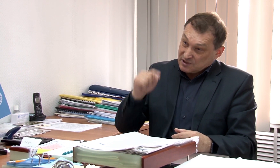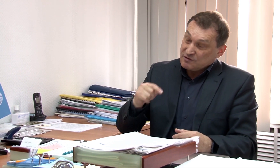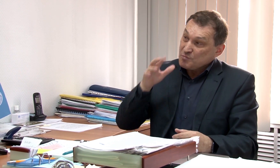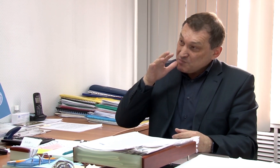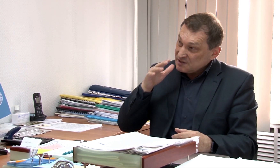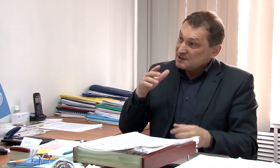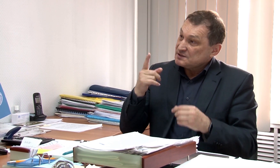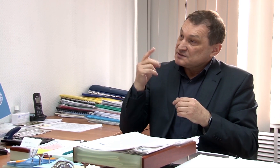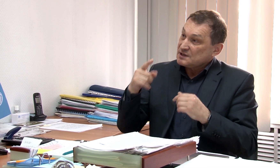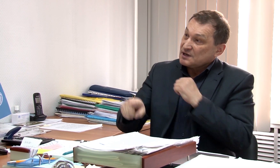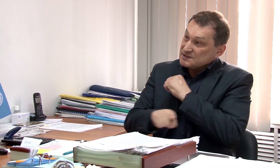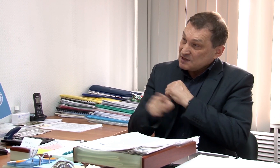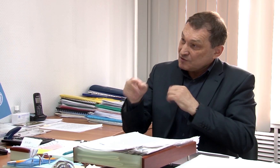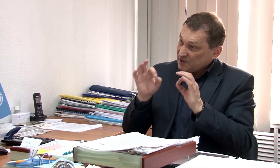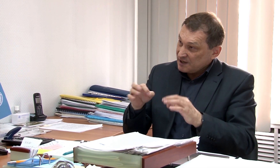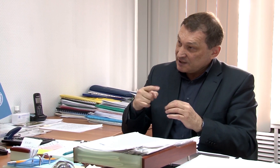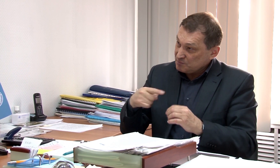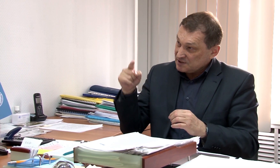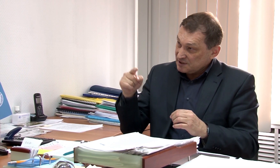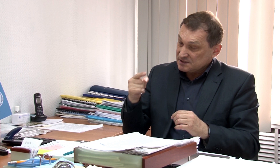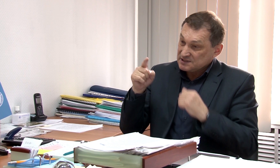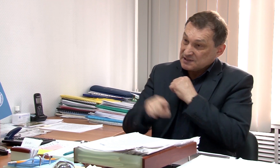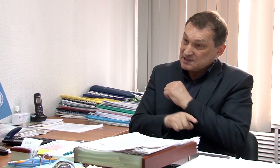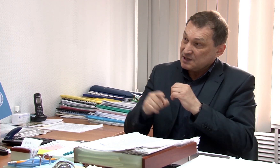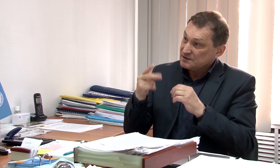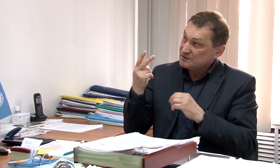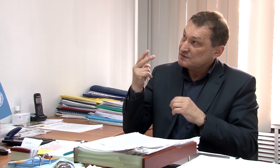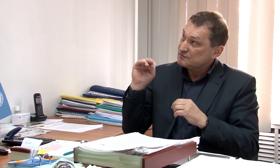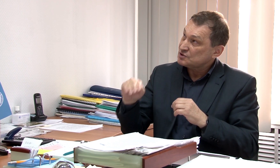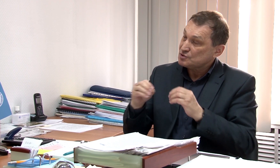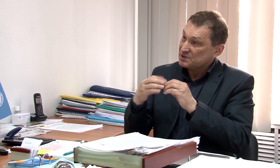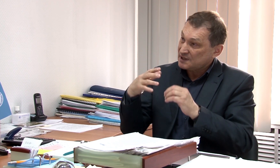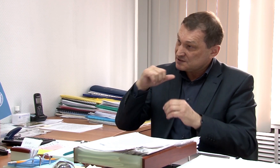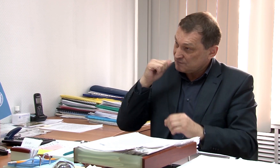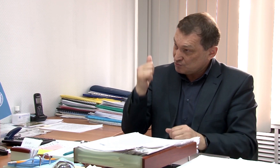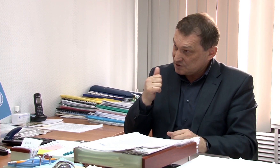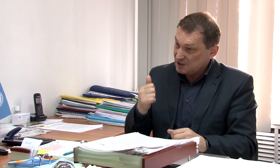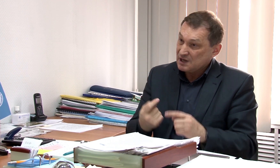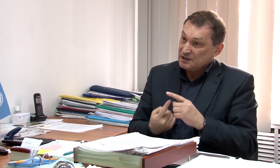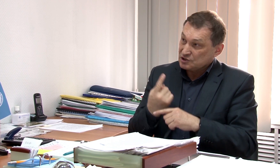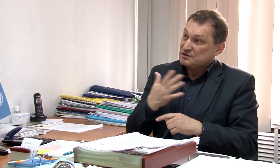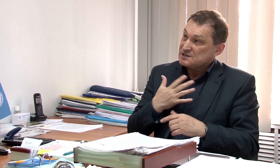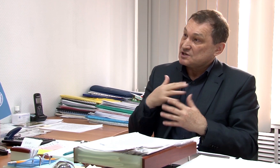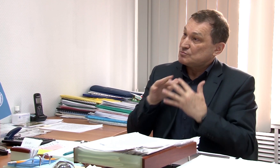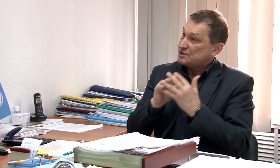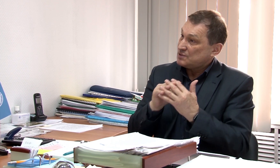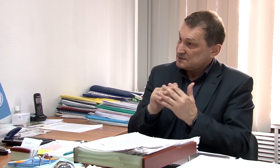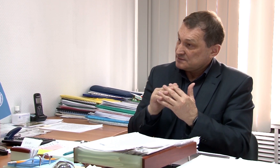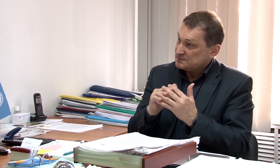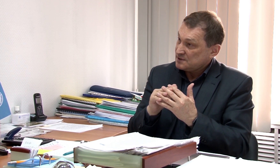Вот с этого момента, с конца 2015 года, началась наша борьба.